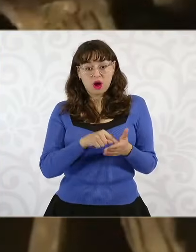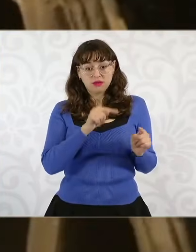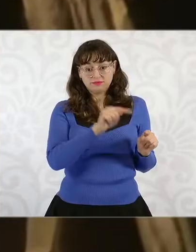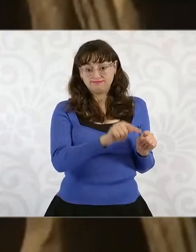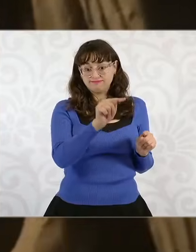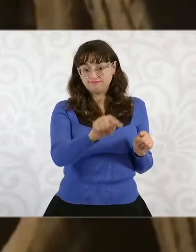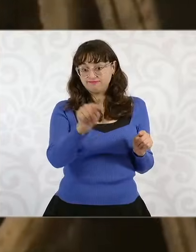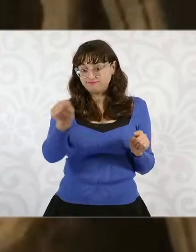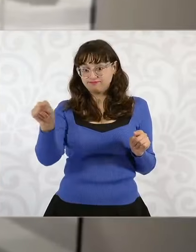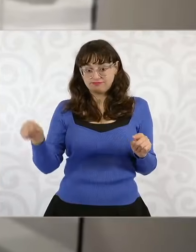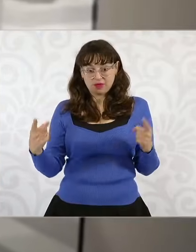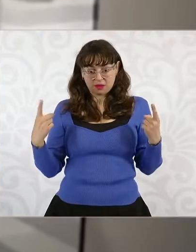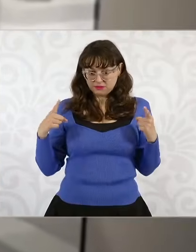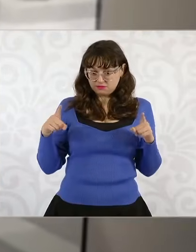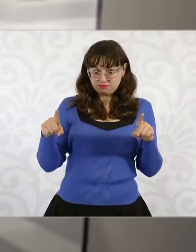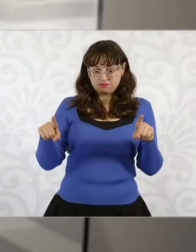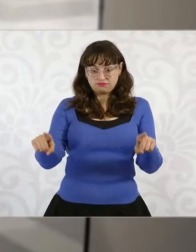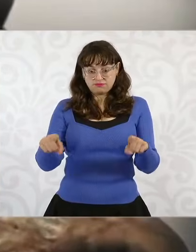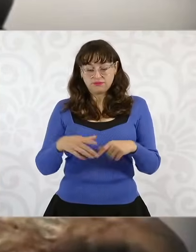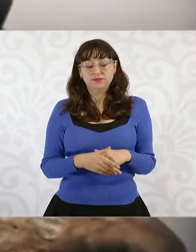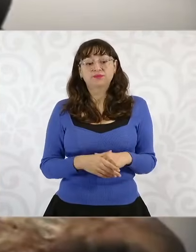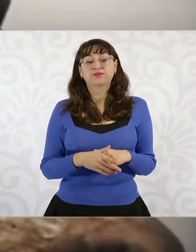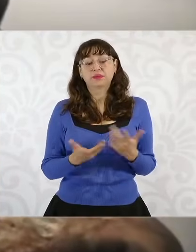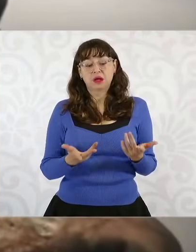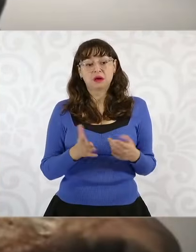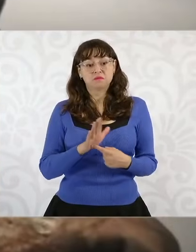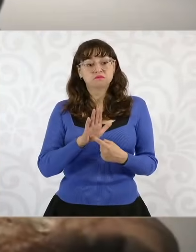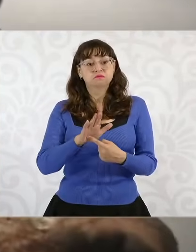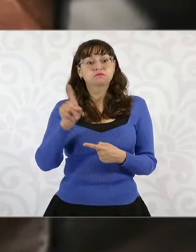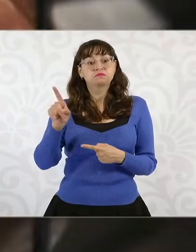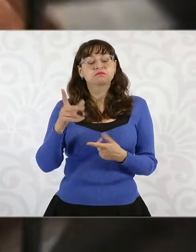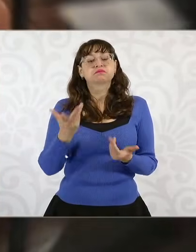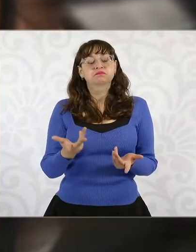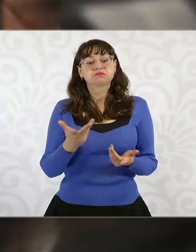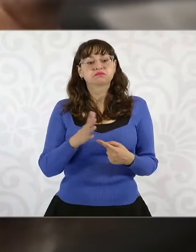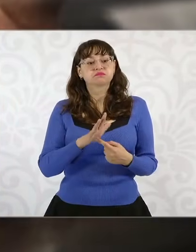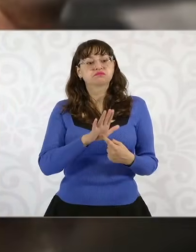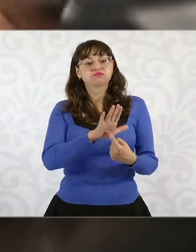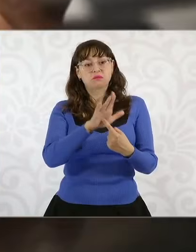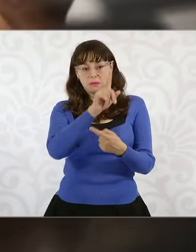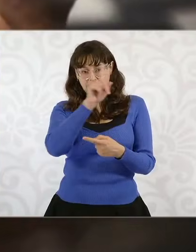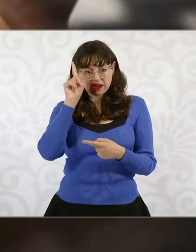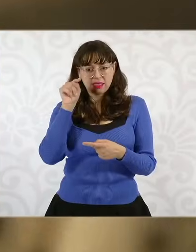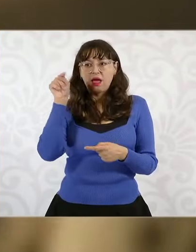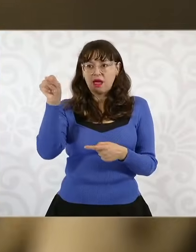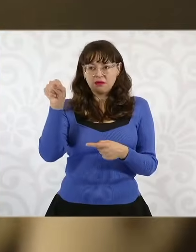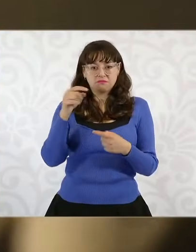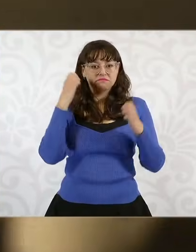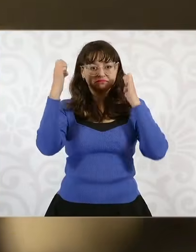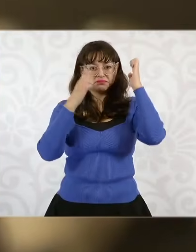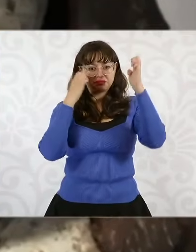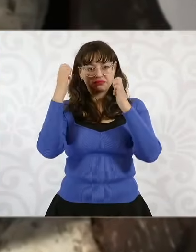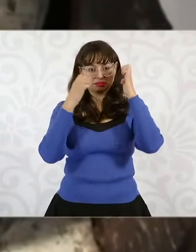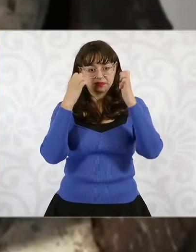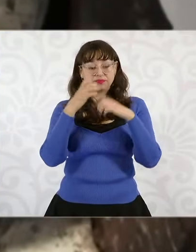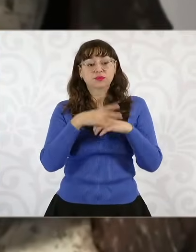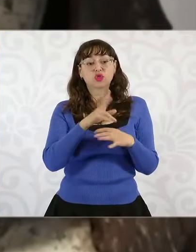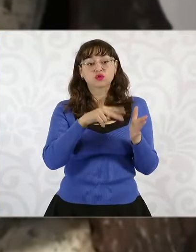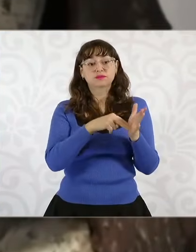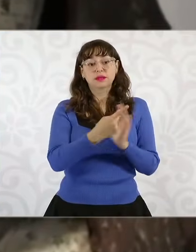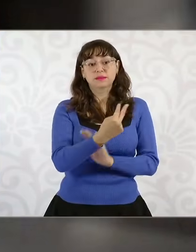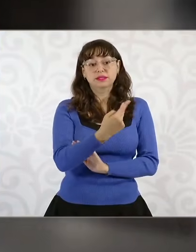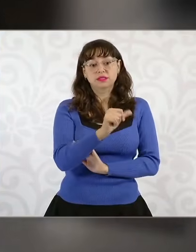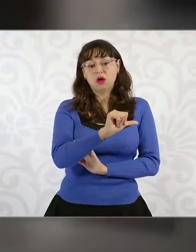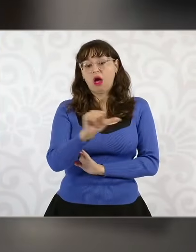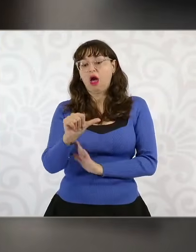simultánea en Madrid. Y esta exposición estuvo justamente del 2025 a el 2026,